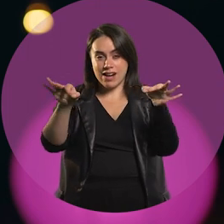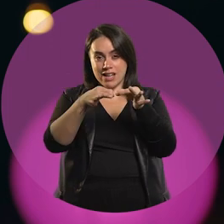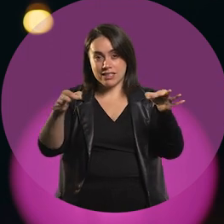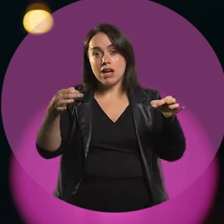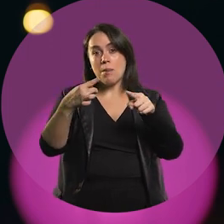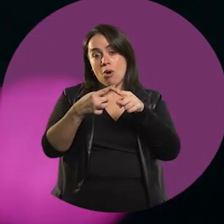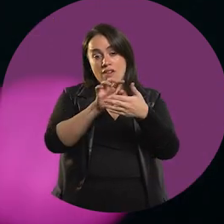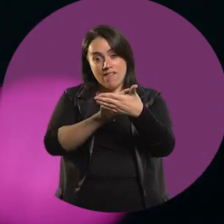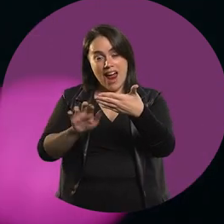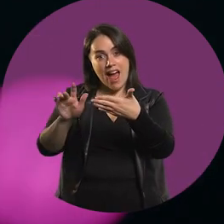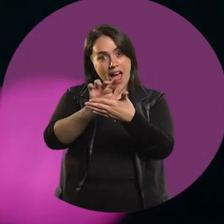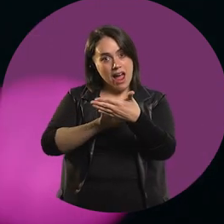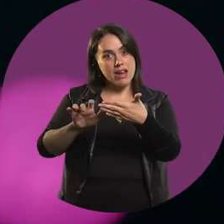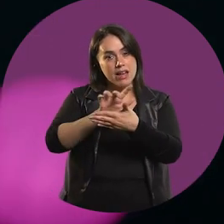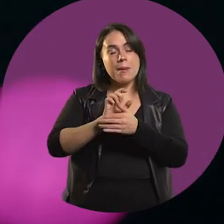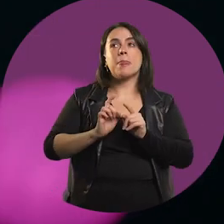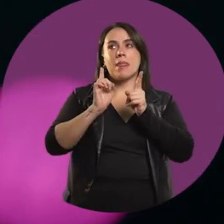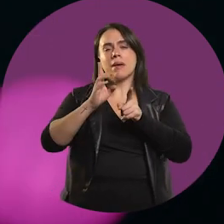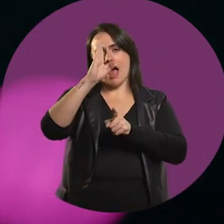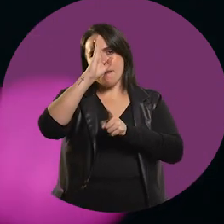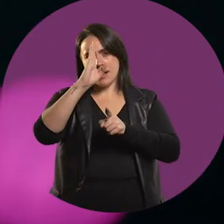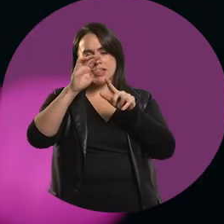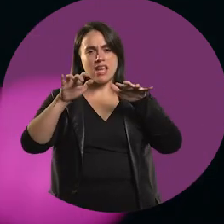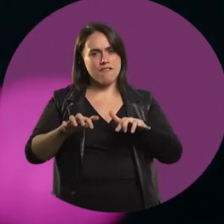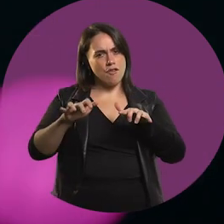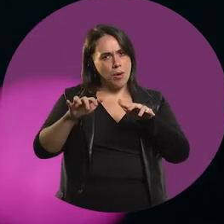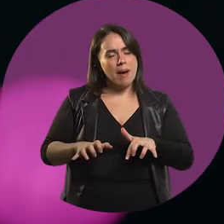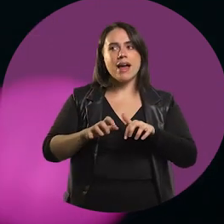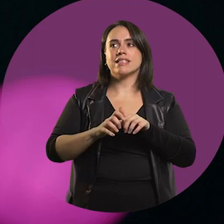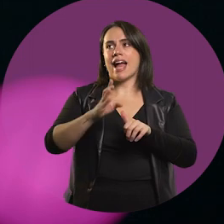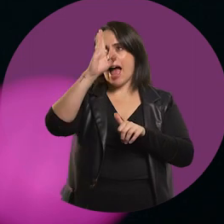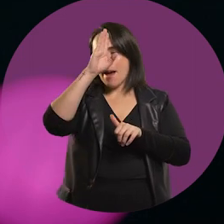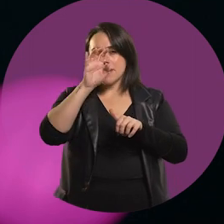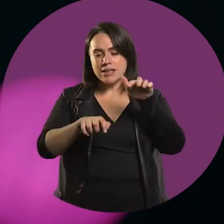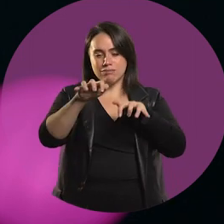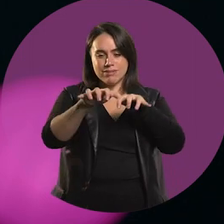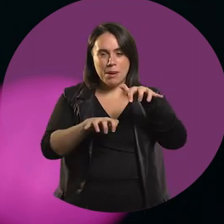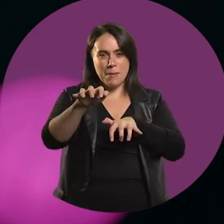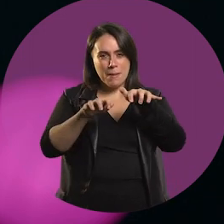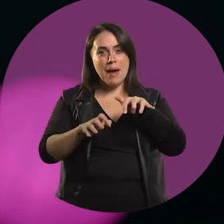en braille y también aprendí informática. Aprendí a usar una máquina de escribir,